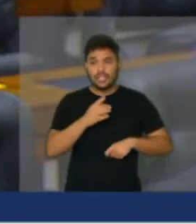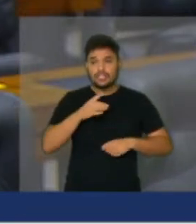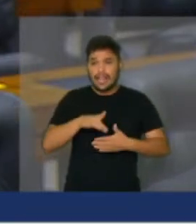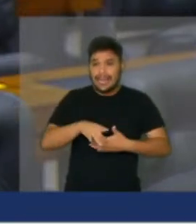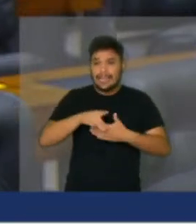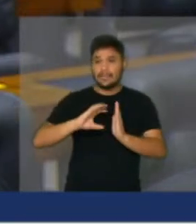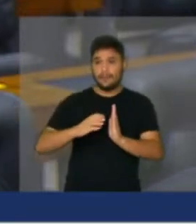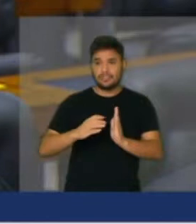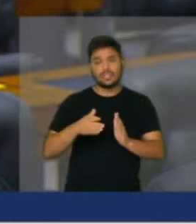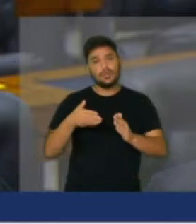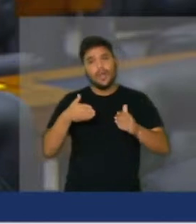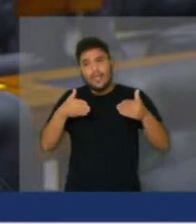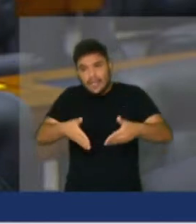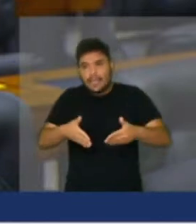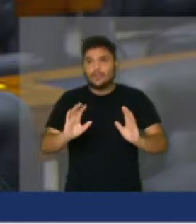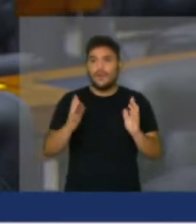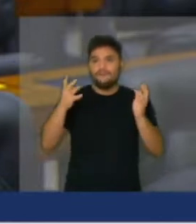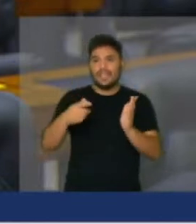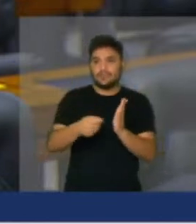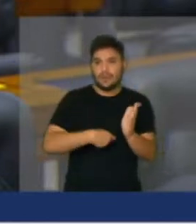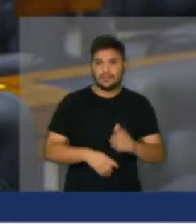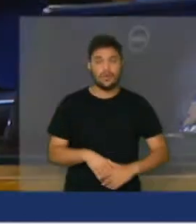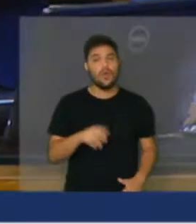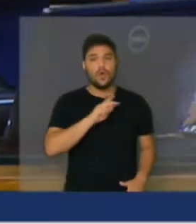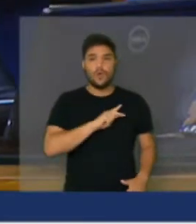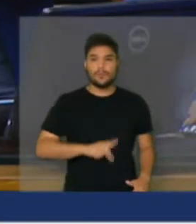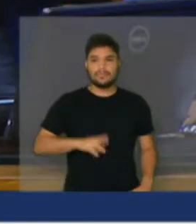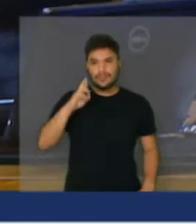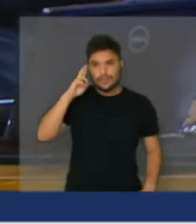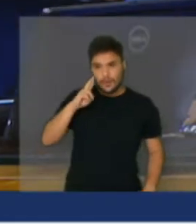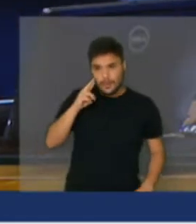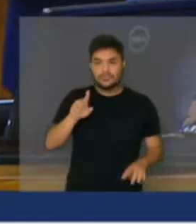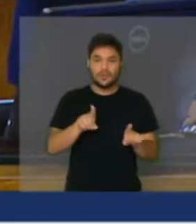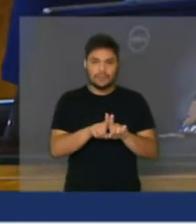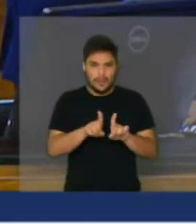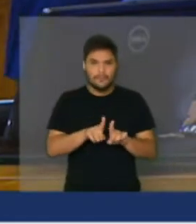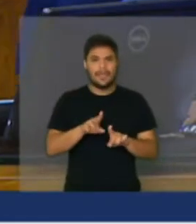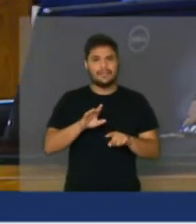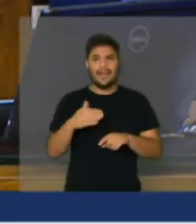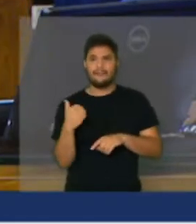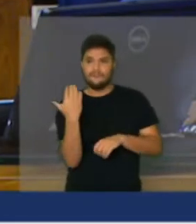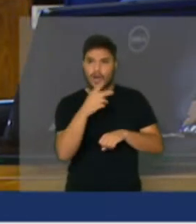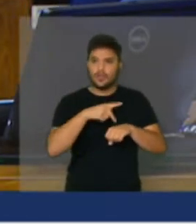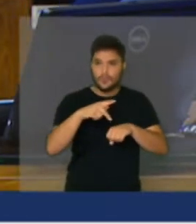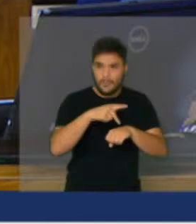PRESIDENTE RODRIGO PACHECO TAMBÉM ESTÁ NO EXTERIOR TAMBÉM ESTÁ EM ROMA MAS JÁ VOU ENTRAR EM CONTATO COM A ELE E COM A SECRETARIA GERAL DA MESA DO CONGRESSO NACIONAL